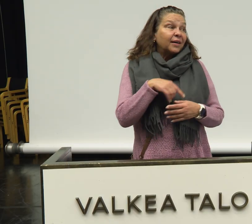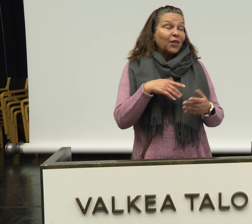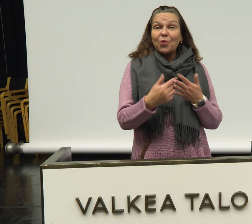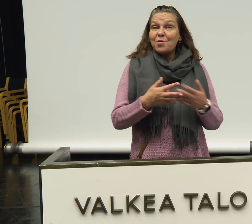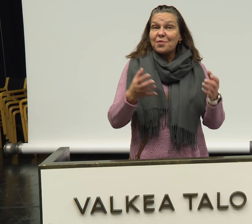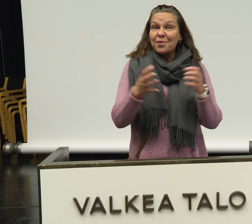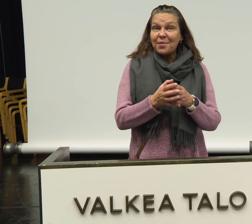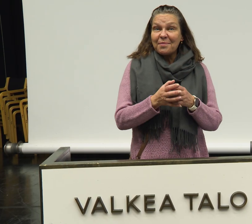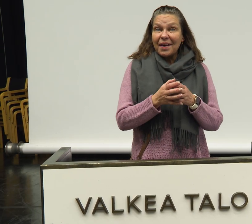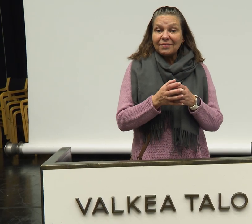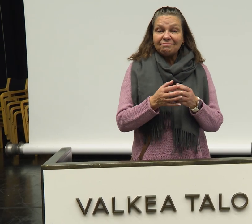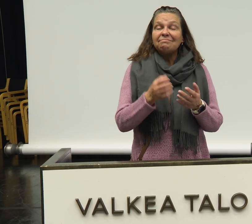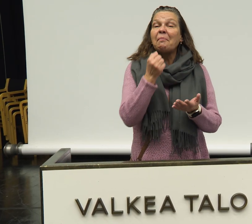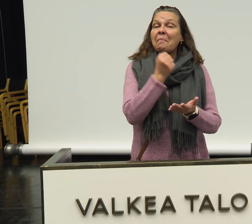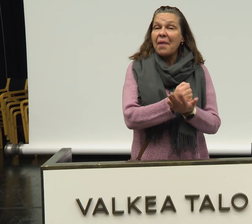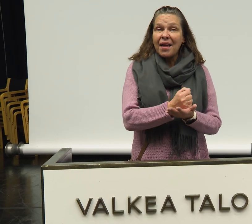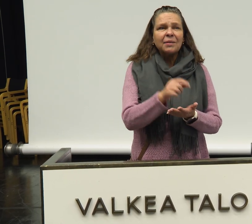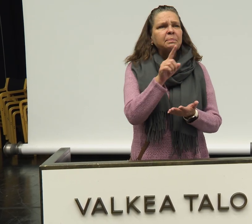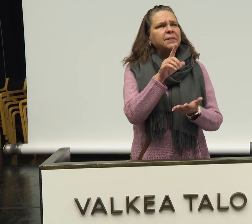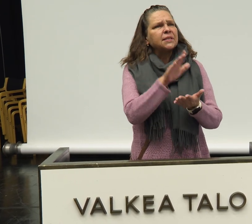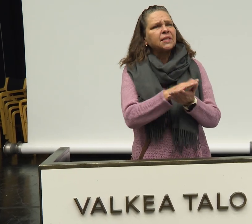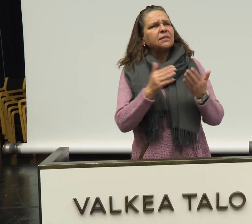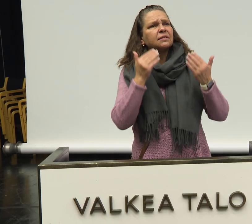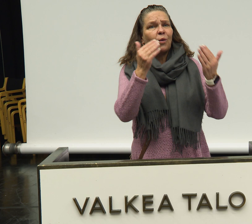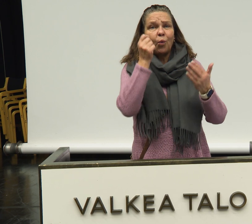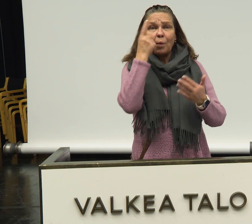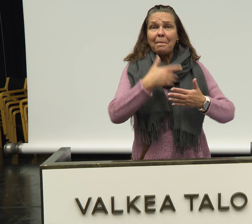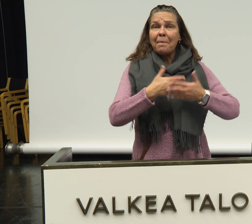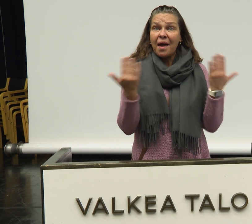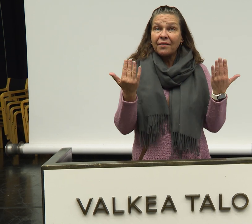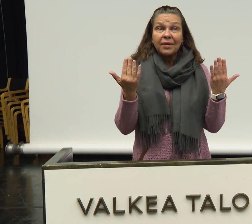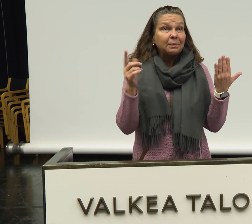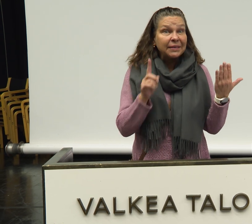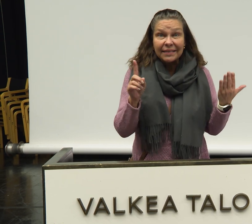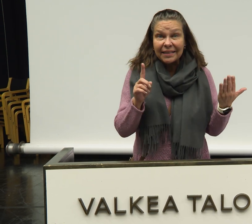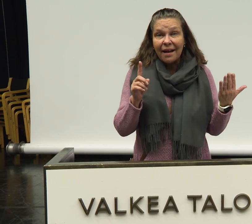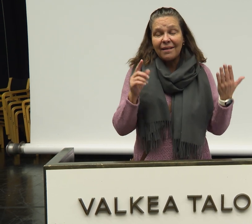Olemme päättäneet, että seuraavat kulttuuripäivät järjestetään -